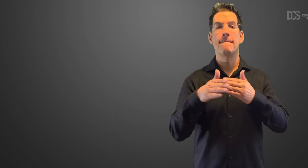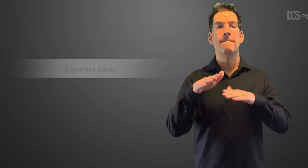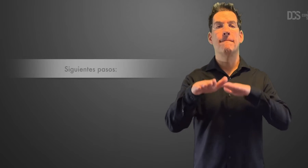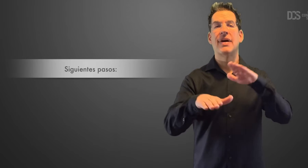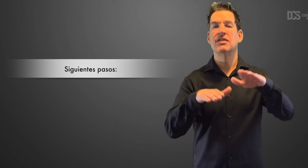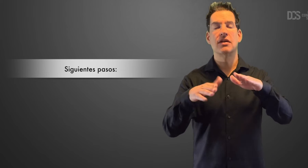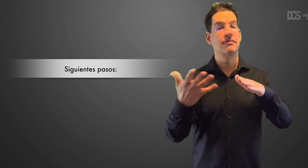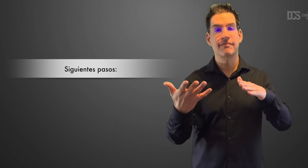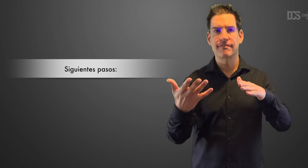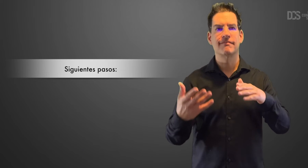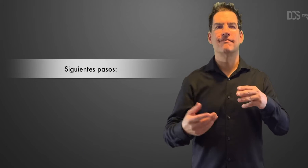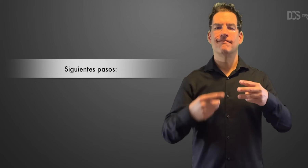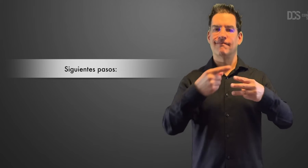Siguientes pasos: